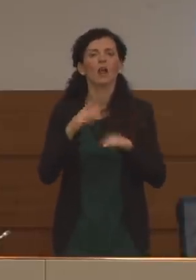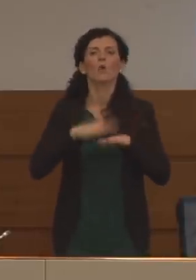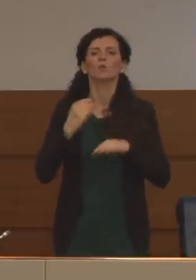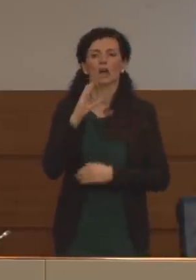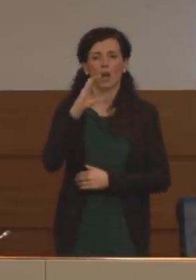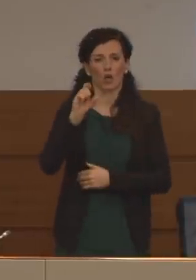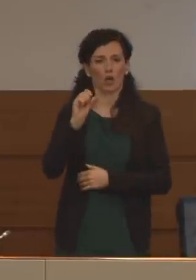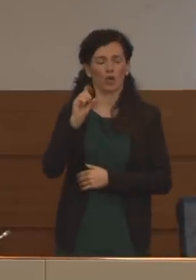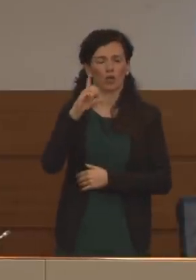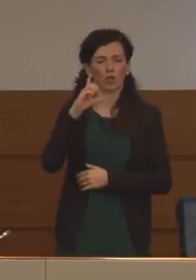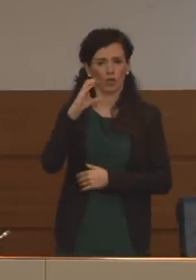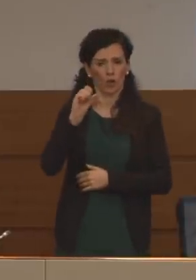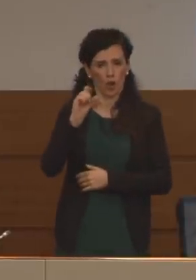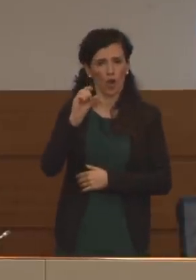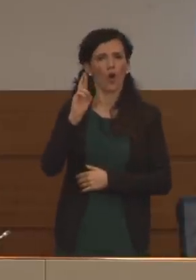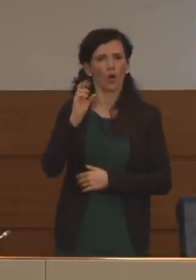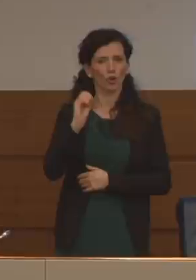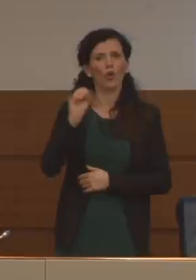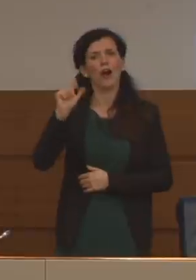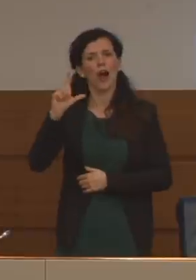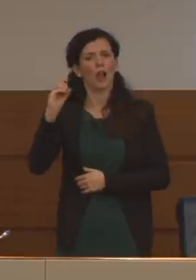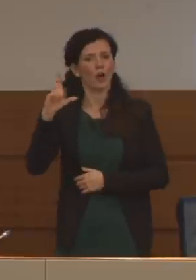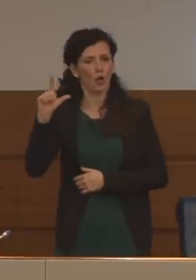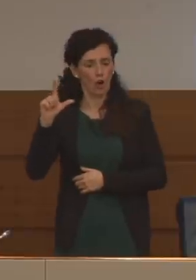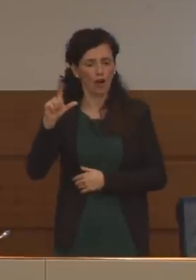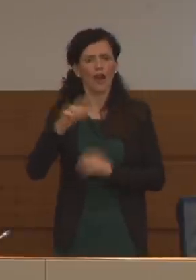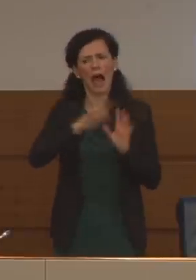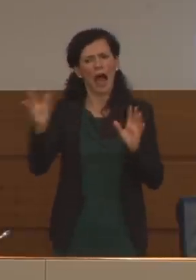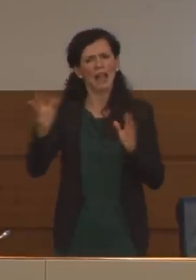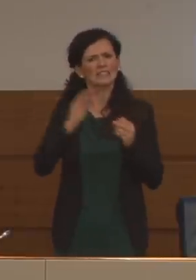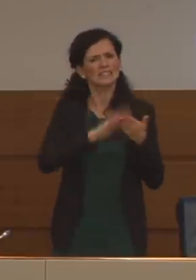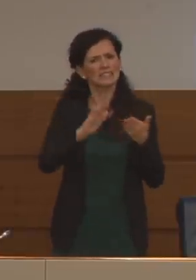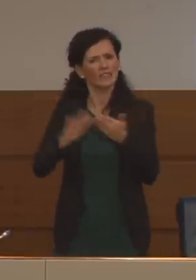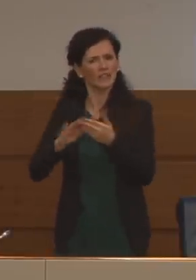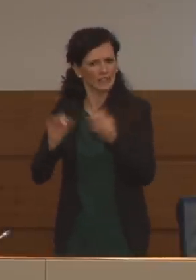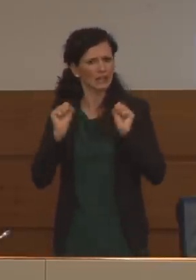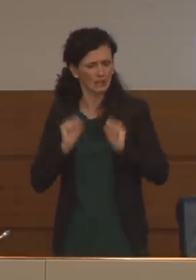ma anche di altri principi disinfettanti ma ci siamo sempre allo stesso tempo